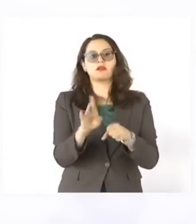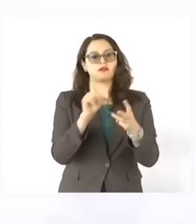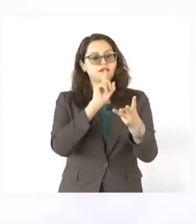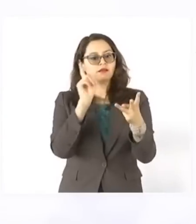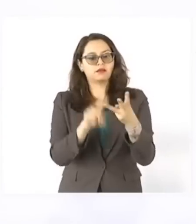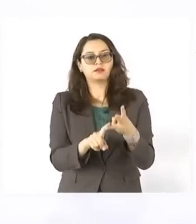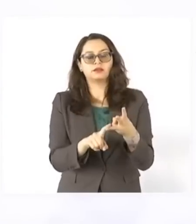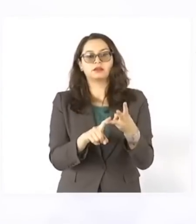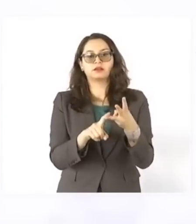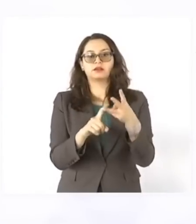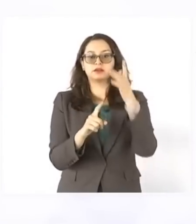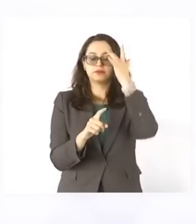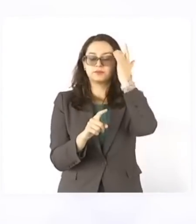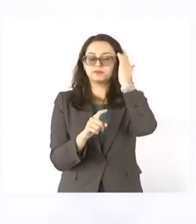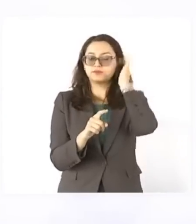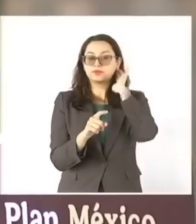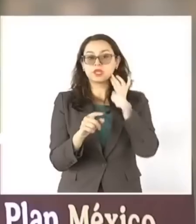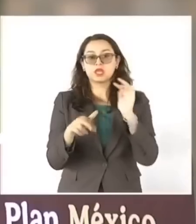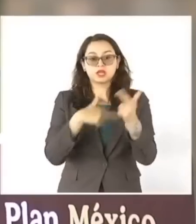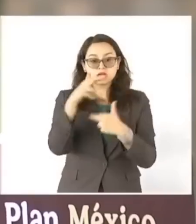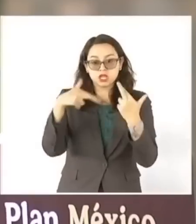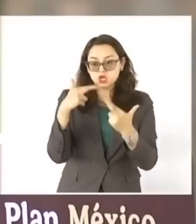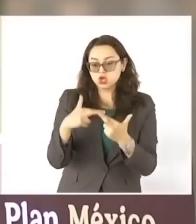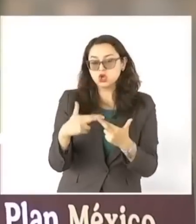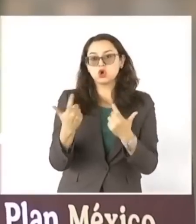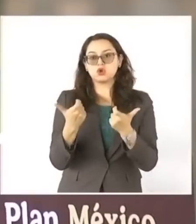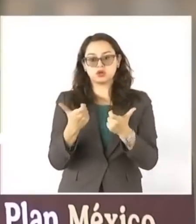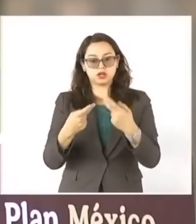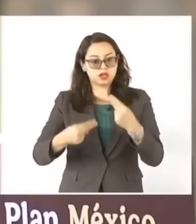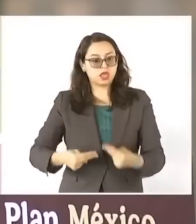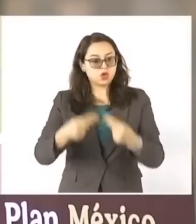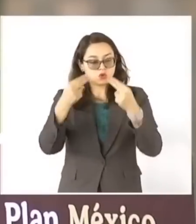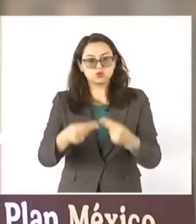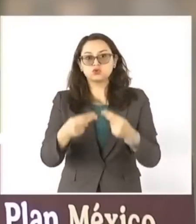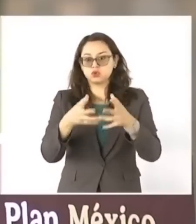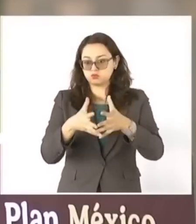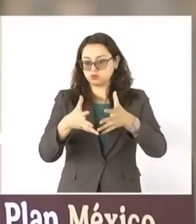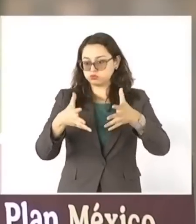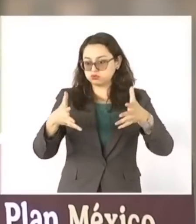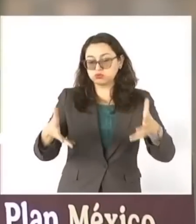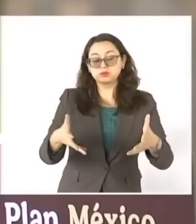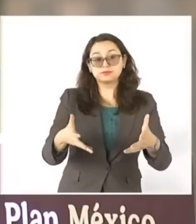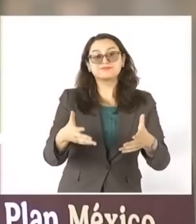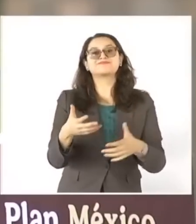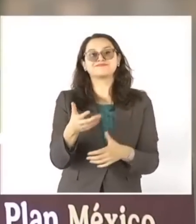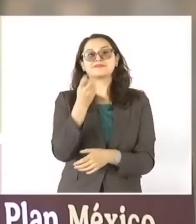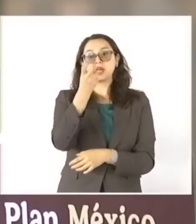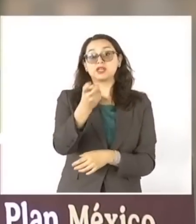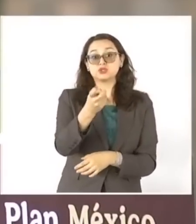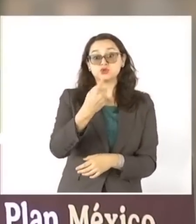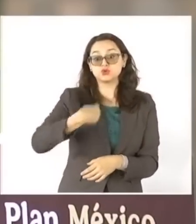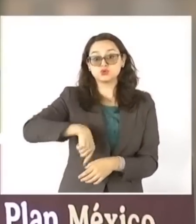de crecimiento de mercados regionales y además es la única manera en que podemos competir con los